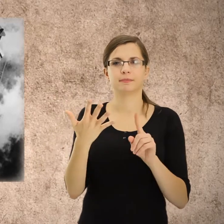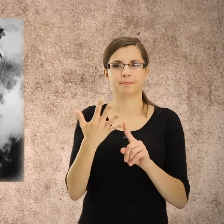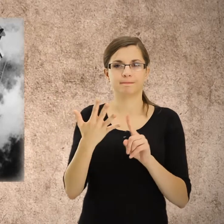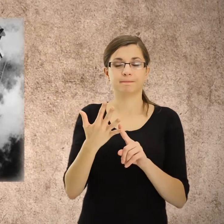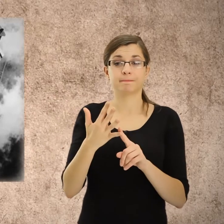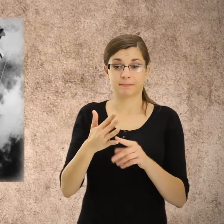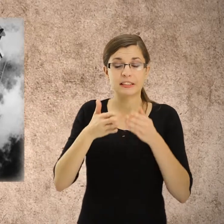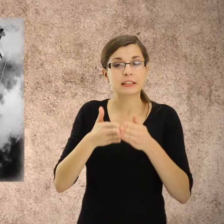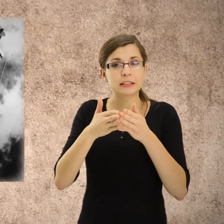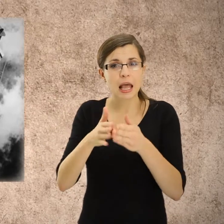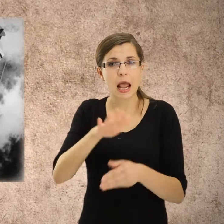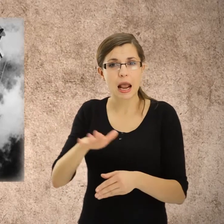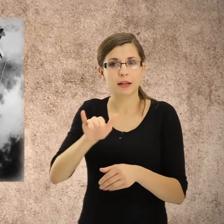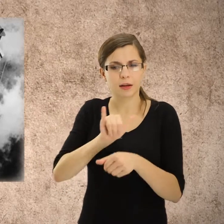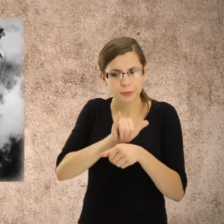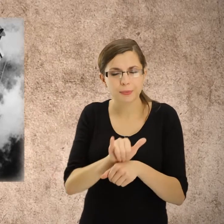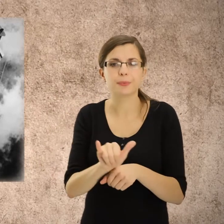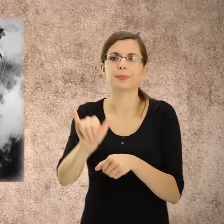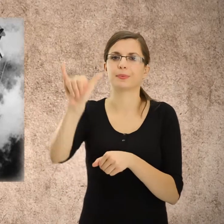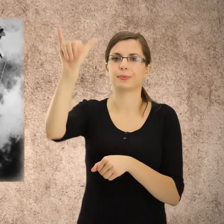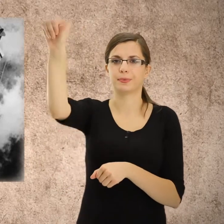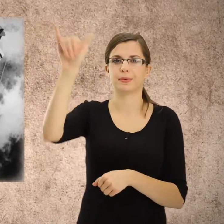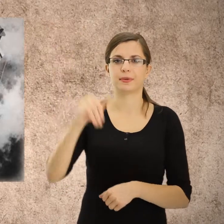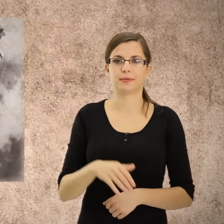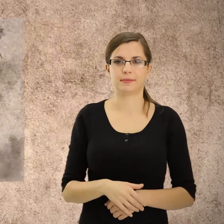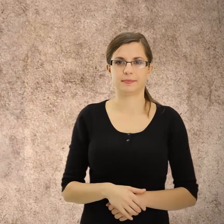a nawet samoloty, które mogły startować z okrętów.